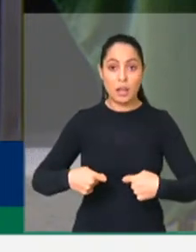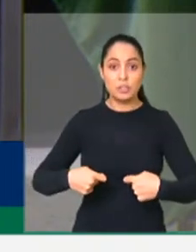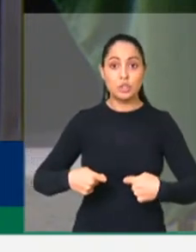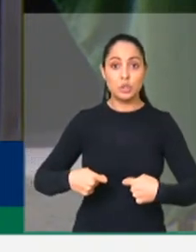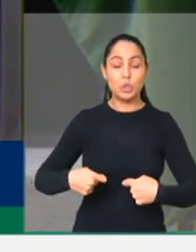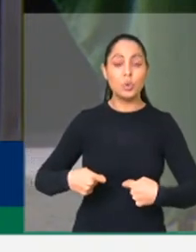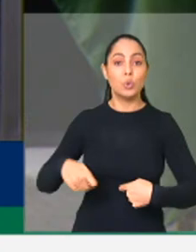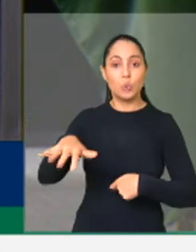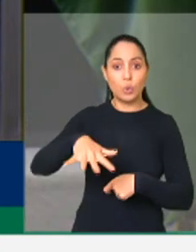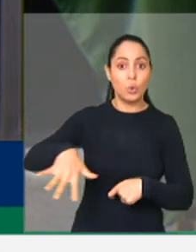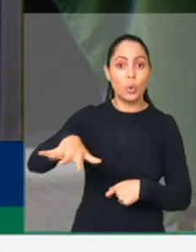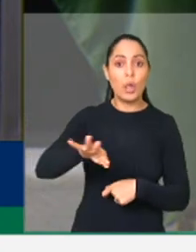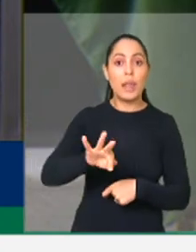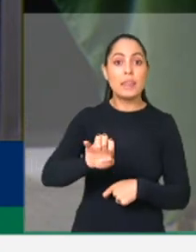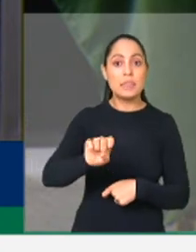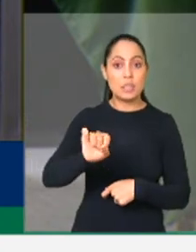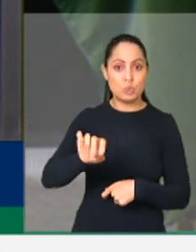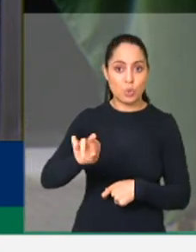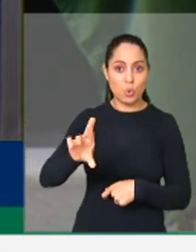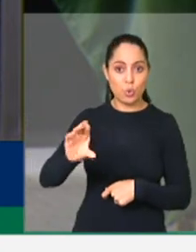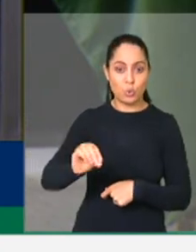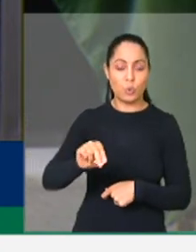COMO ESTÃO NÃO DISPÕE DE RECURSO SUFICIENTE PRA CUMPRIR OBRIGAÇÕES ASSUMIDAS FATO